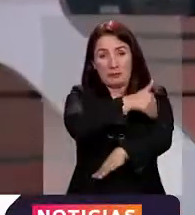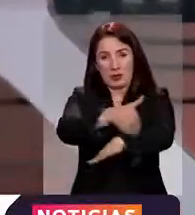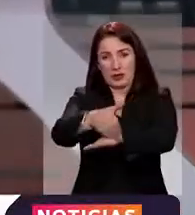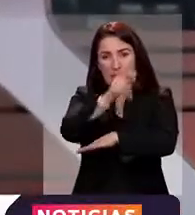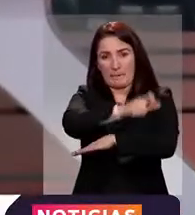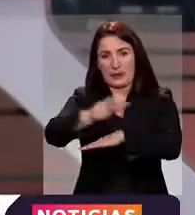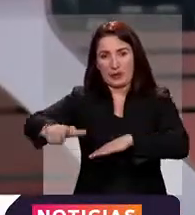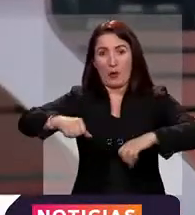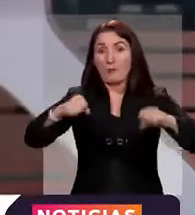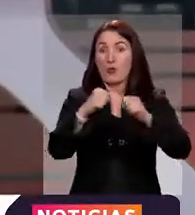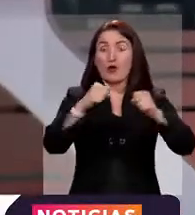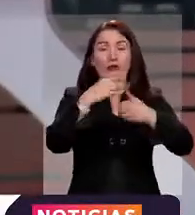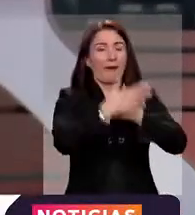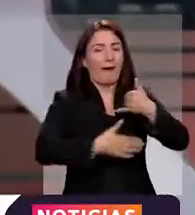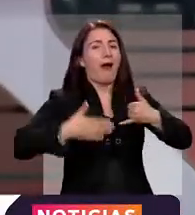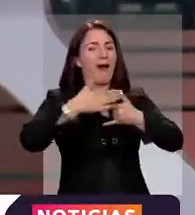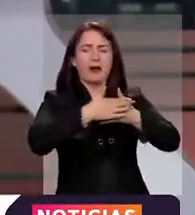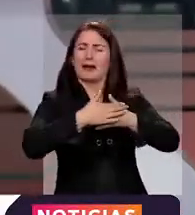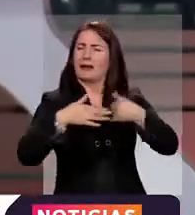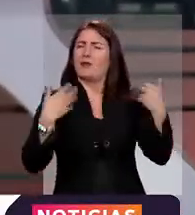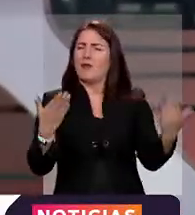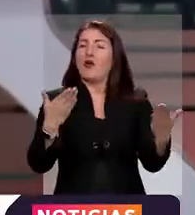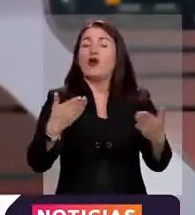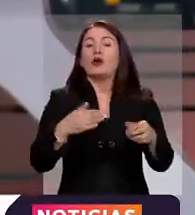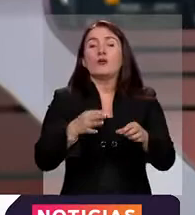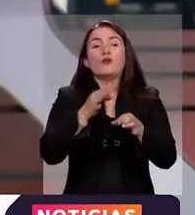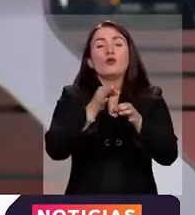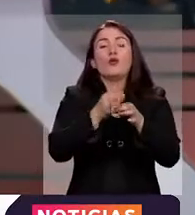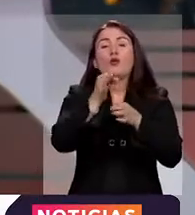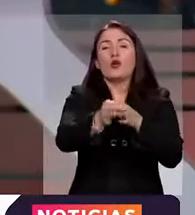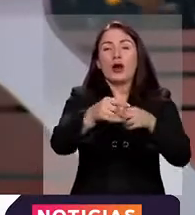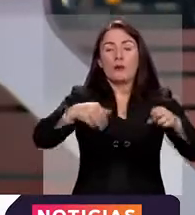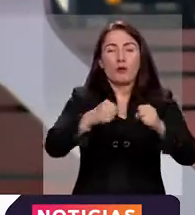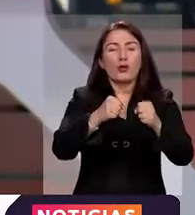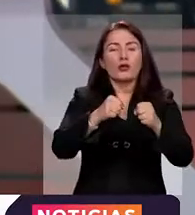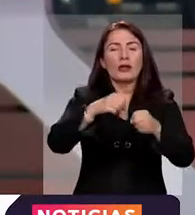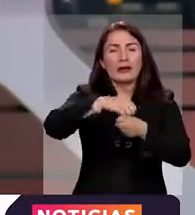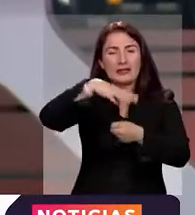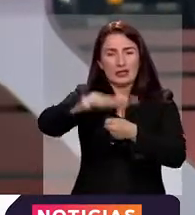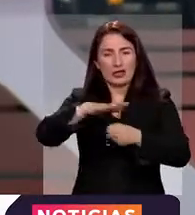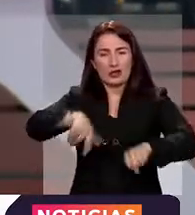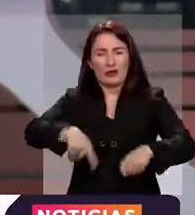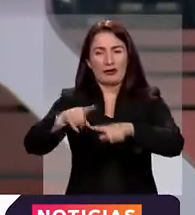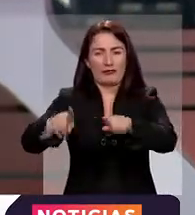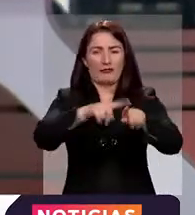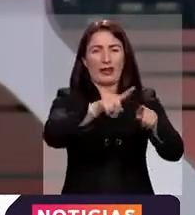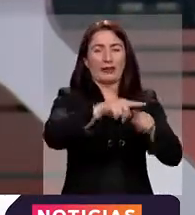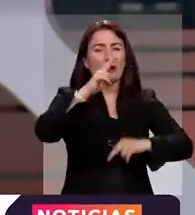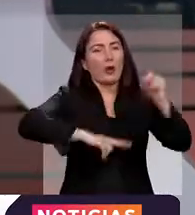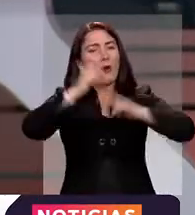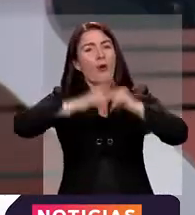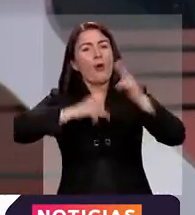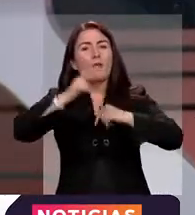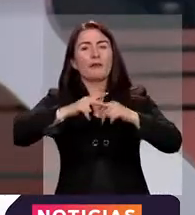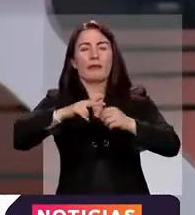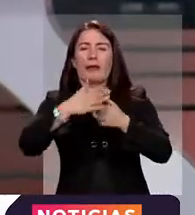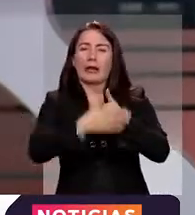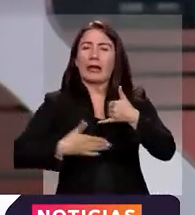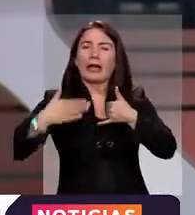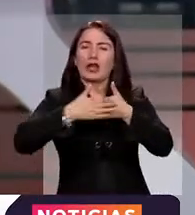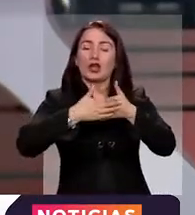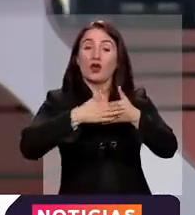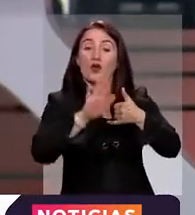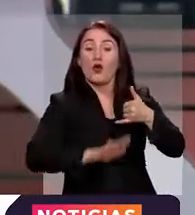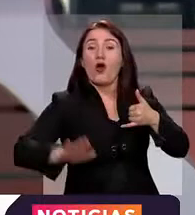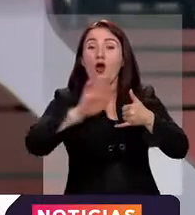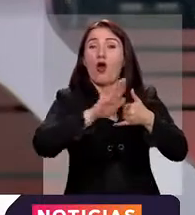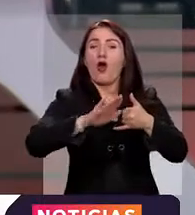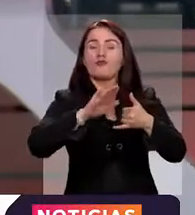570 PLANTAS.